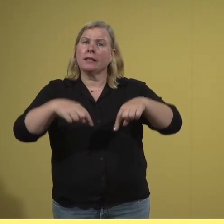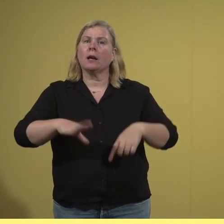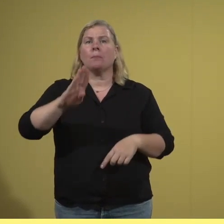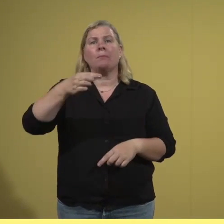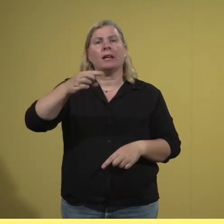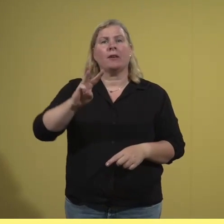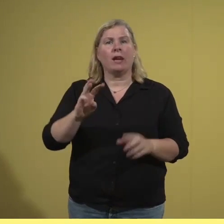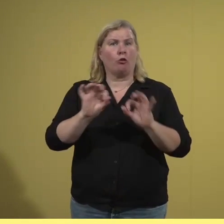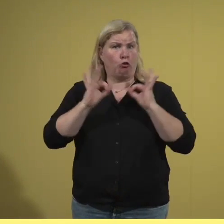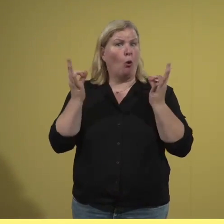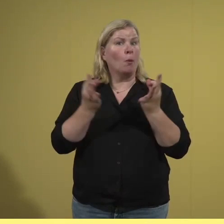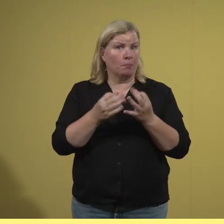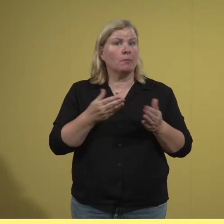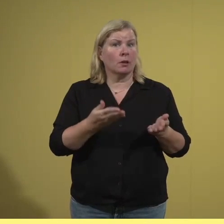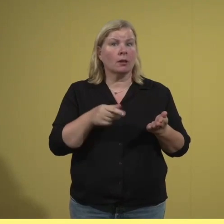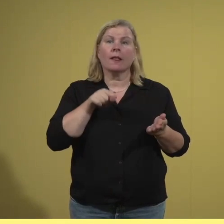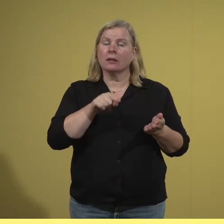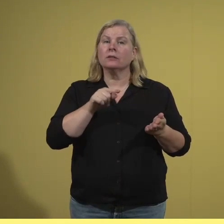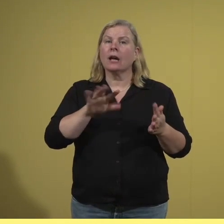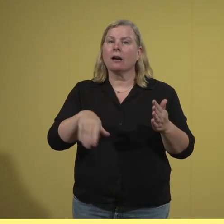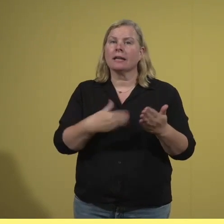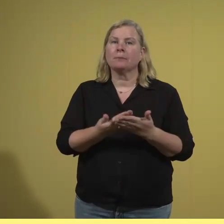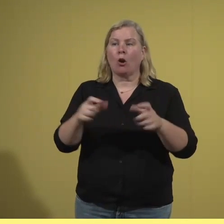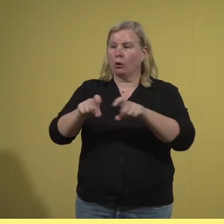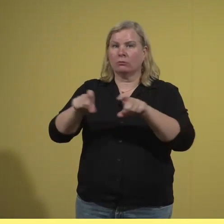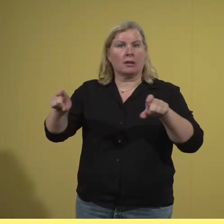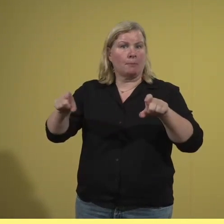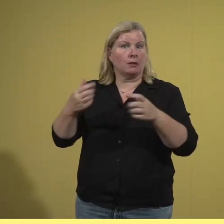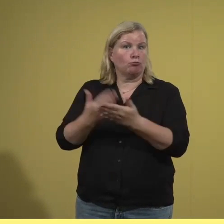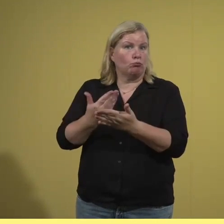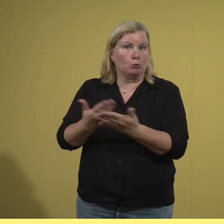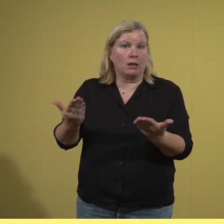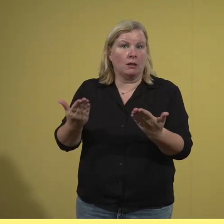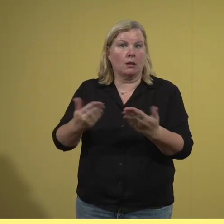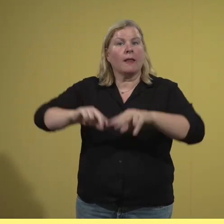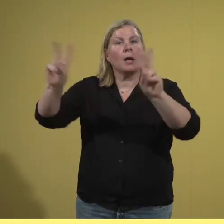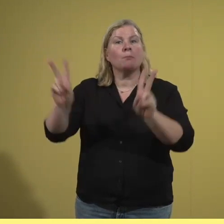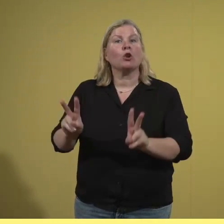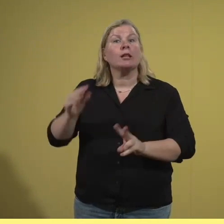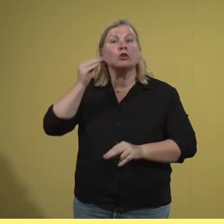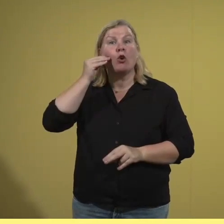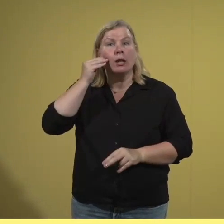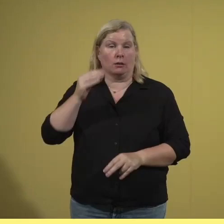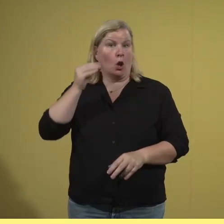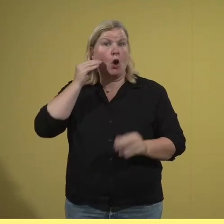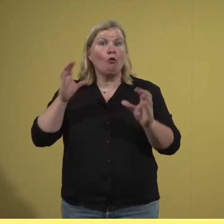wir sind ja hier auf dem BGW-Forum und da gibt es ja auch Themen. Zum Beispiel im Betreuten Wohnen